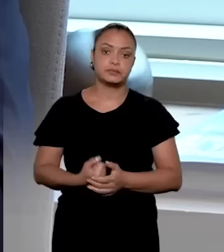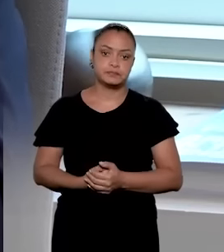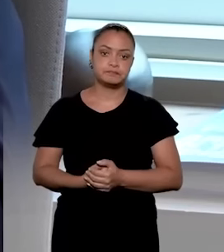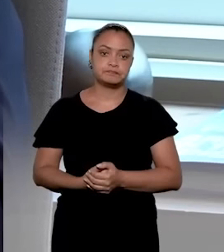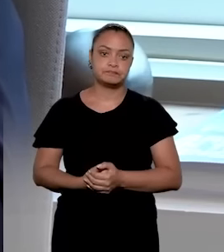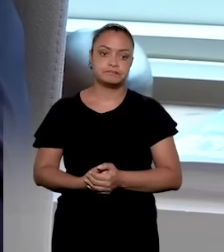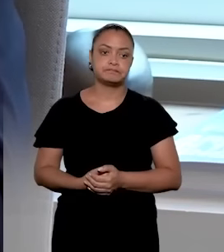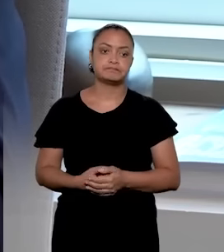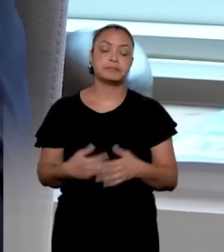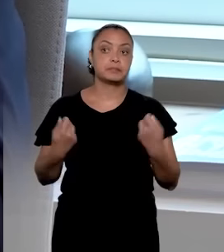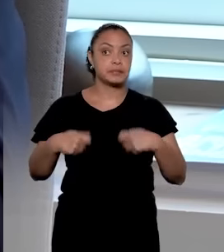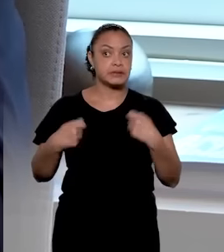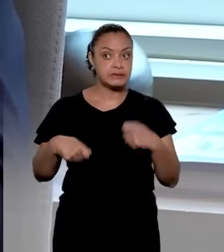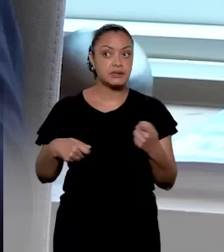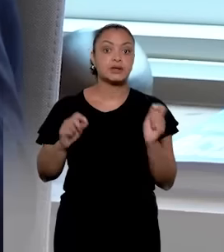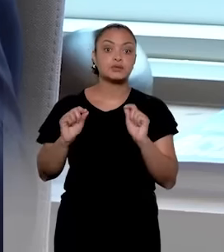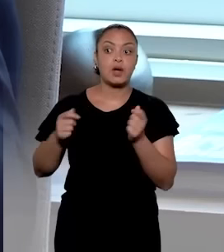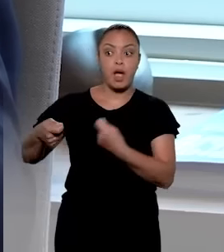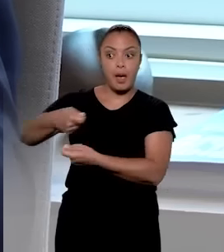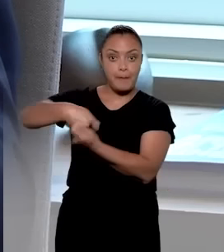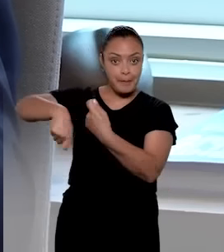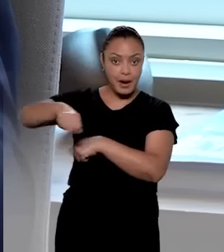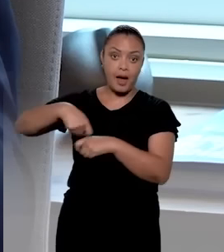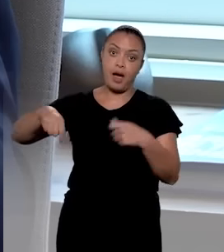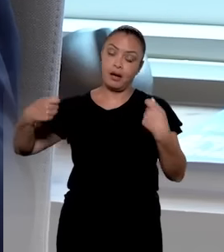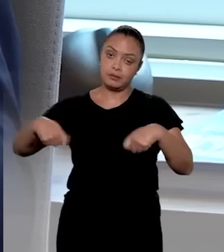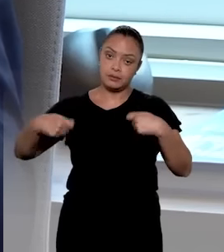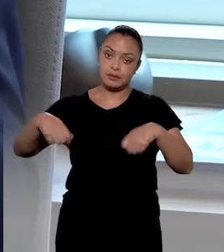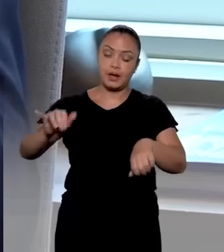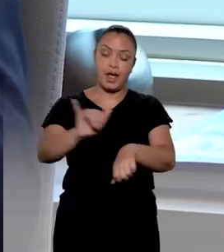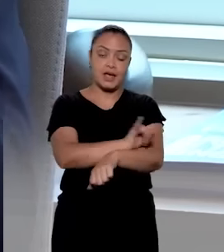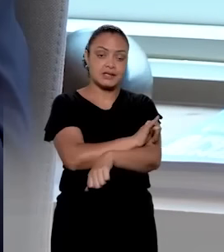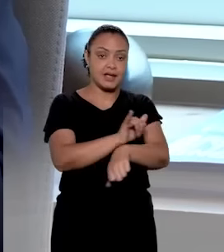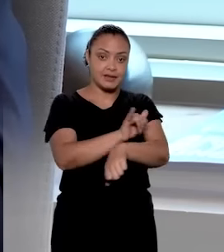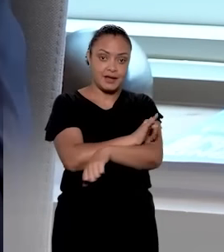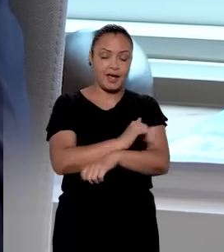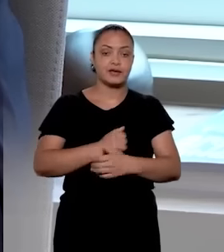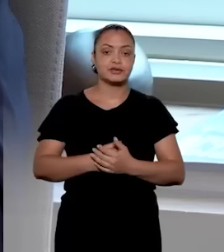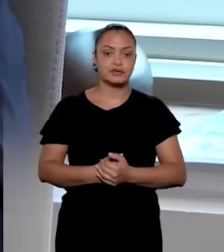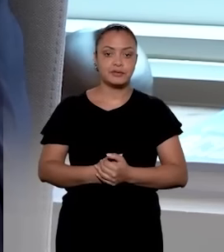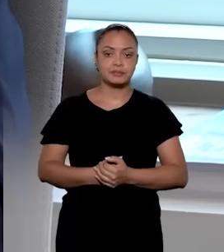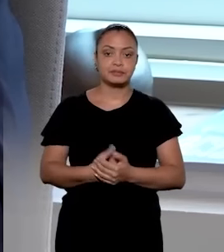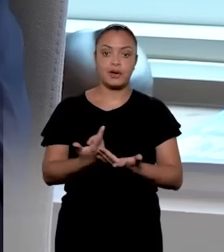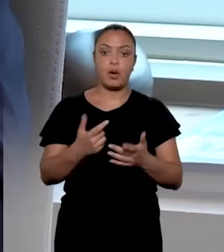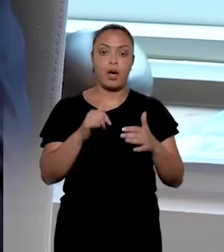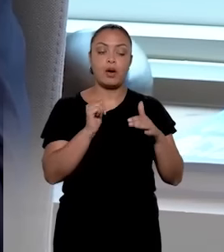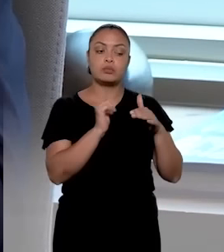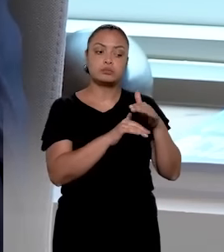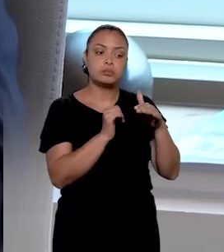Agora, tem que ter mercado para isso, não é? Então, a estratégia é fundamental, porque não